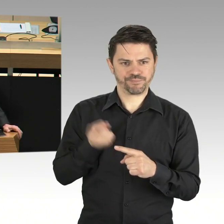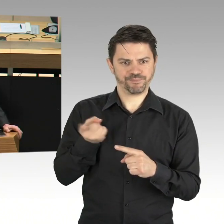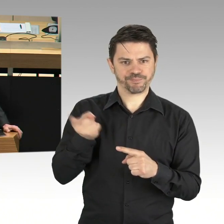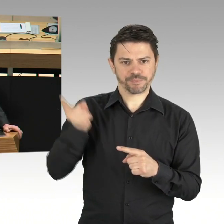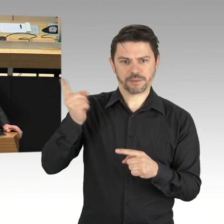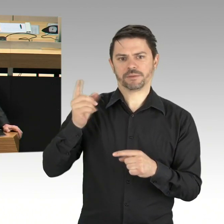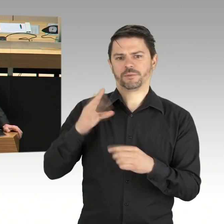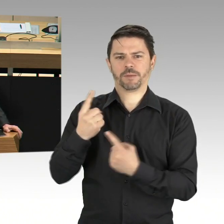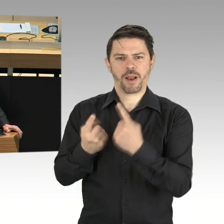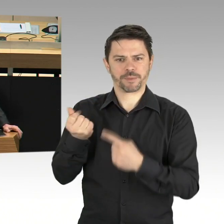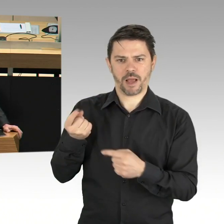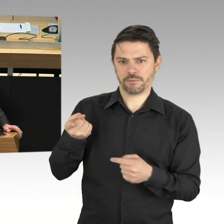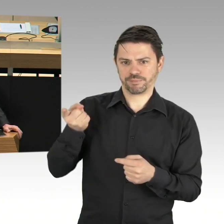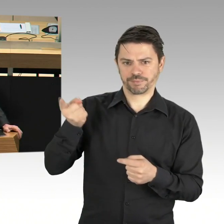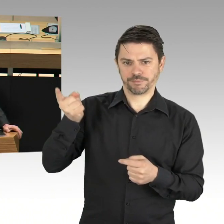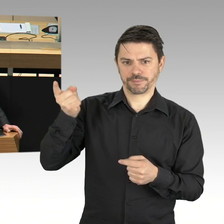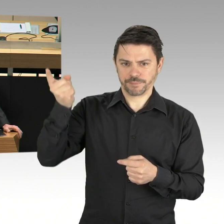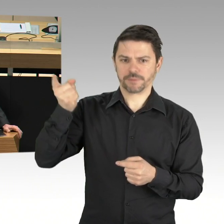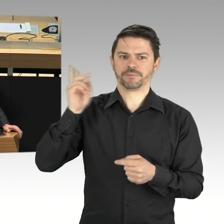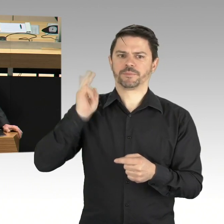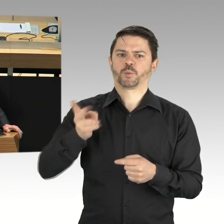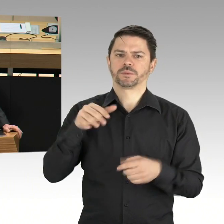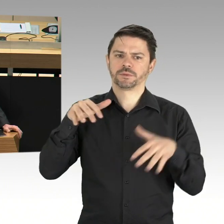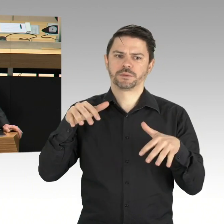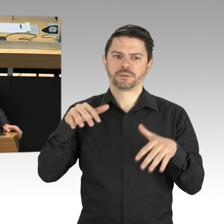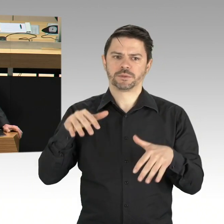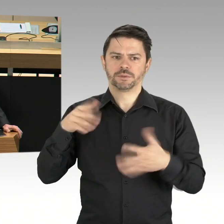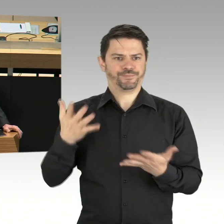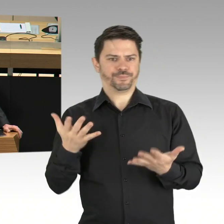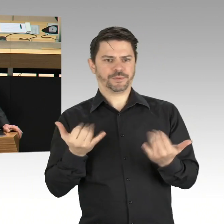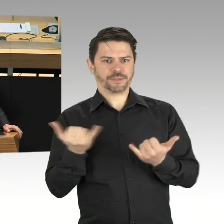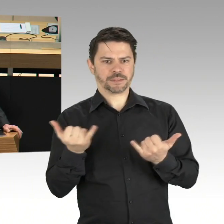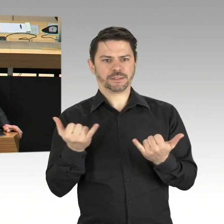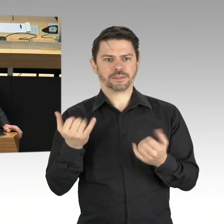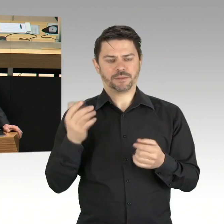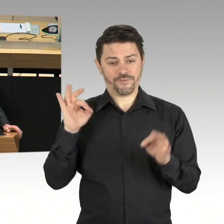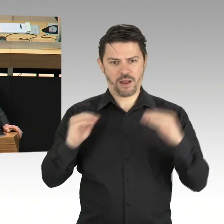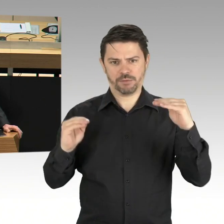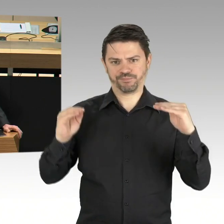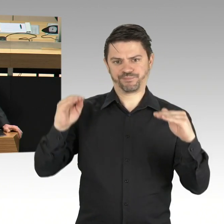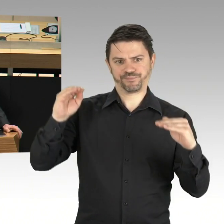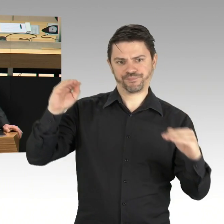hat der Finanzmarktstabilitätsbericht der Deutschen Bundesbank seit Jahren darauf hingewiesen,